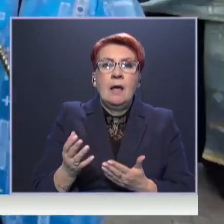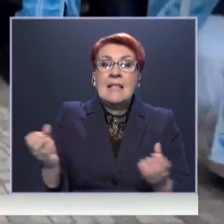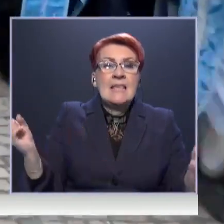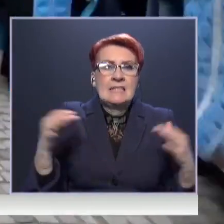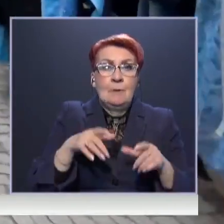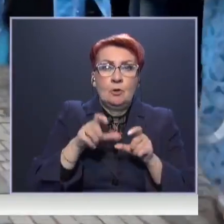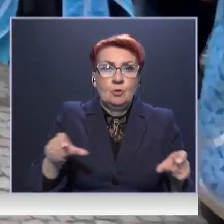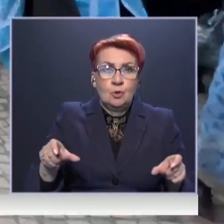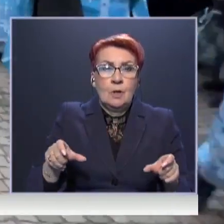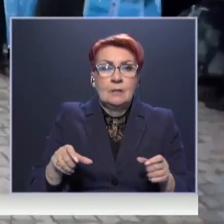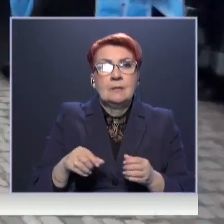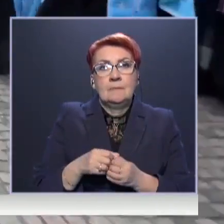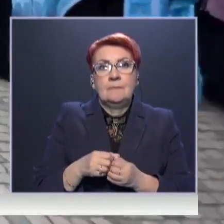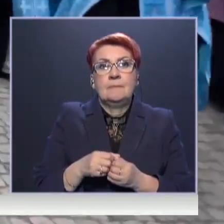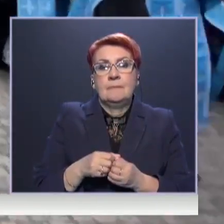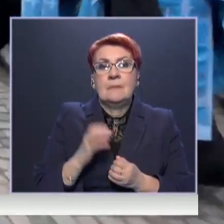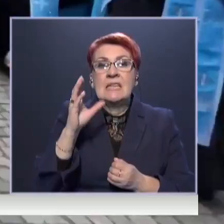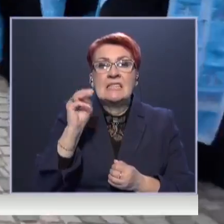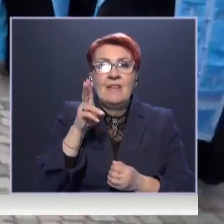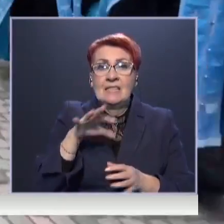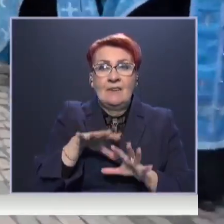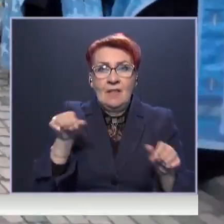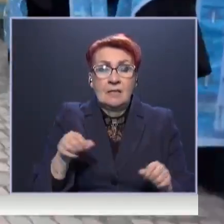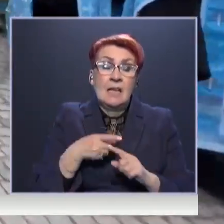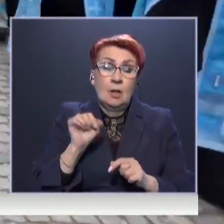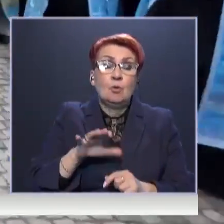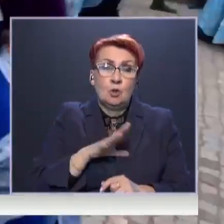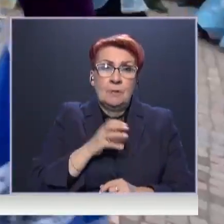Советской власти Это хорошо может быть это на десятилетие